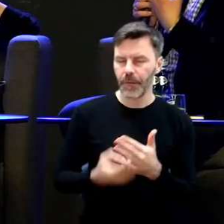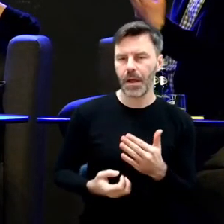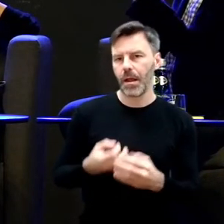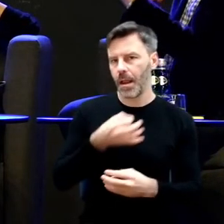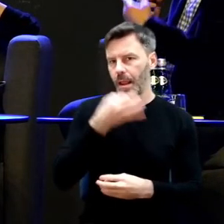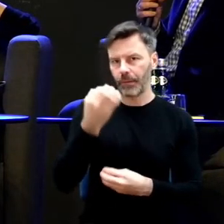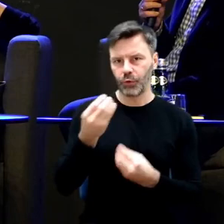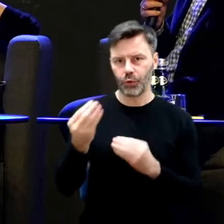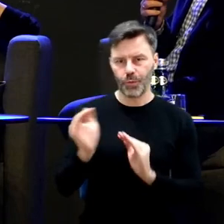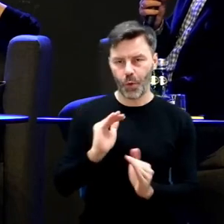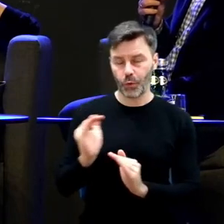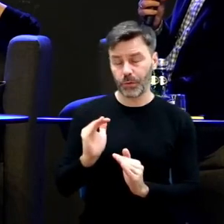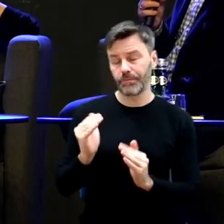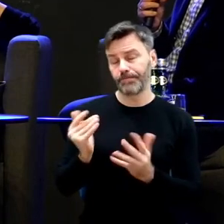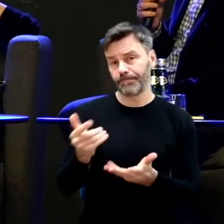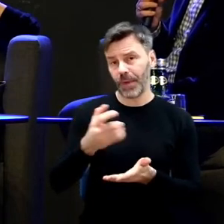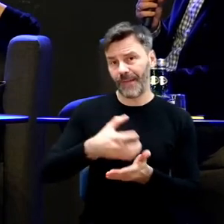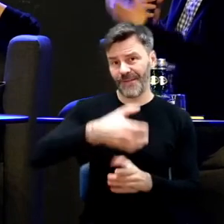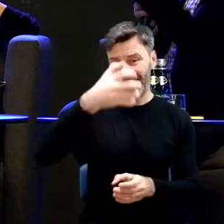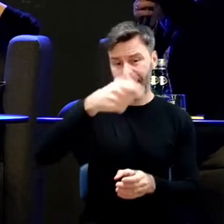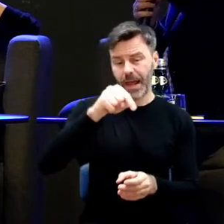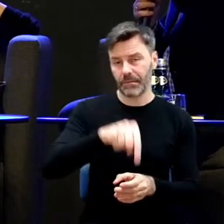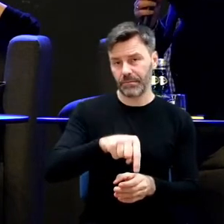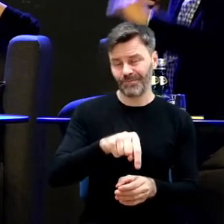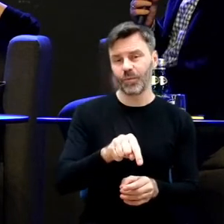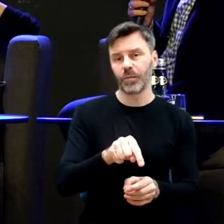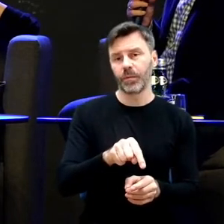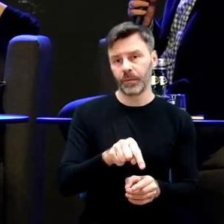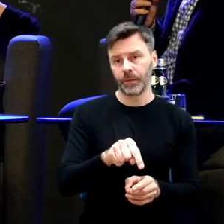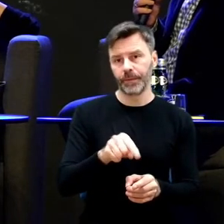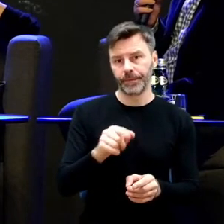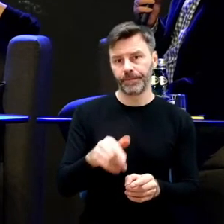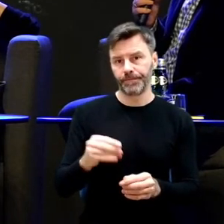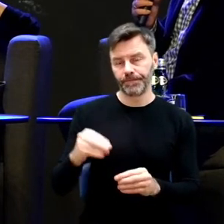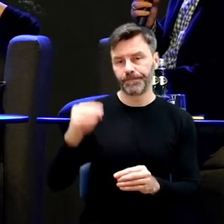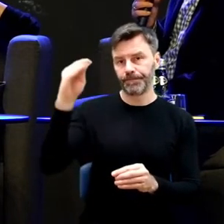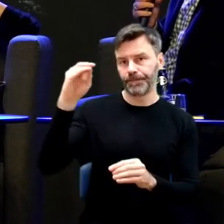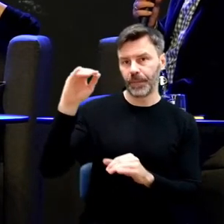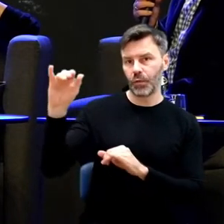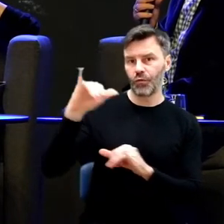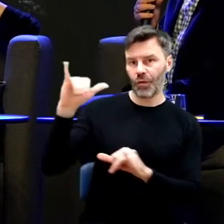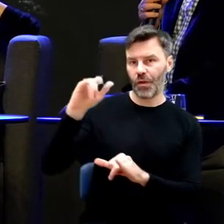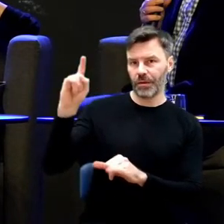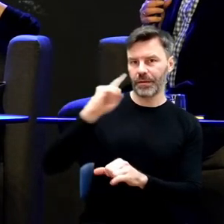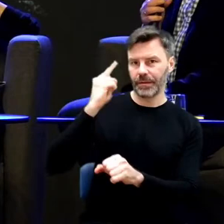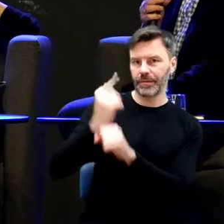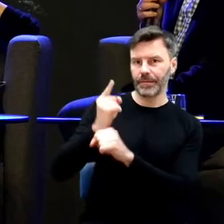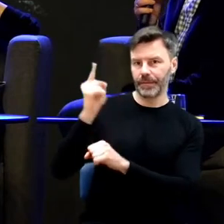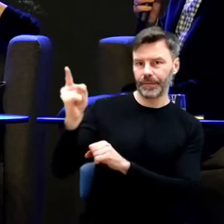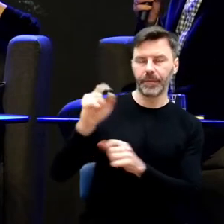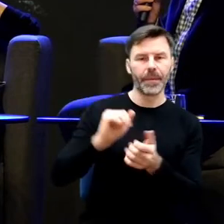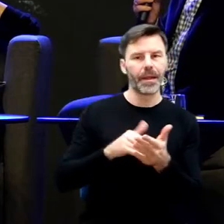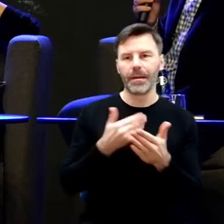Być może to jest ten filar, który będziemy adresować właśnie do wyżej, tam gdzie się decyduje o połączeniach kolejowych,